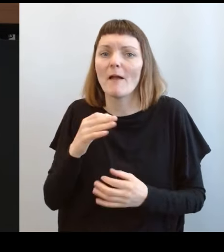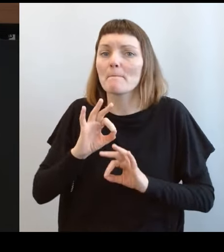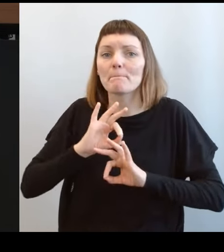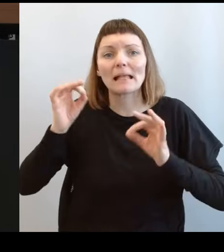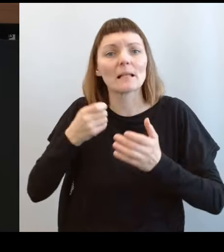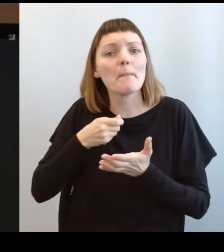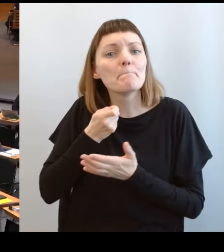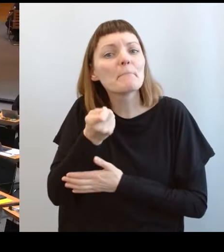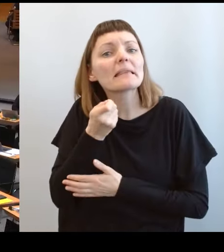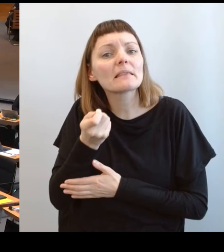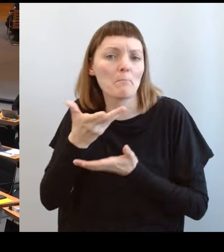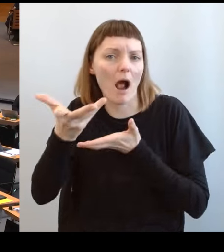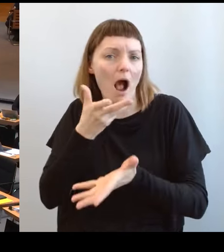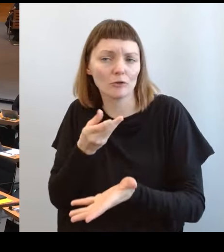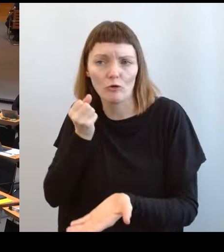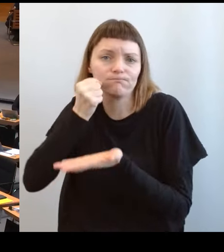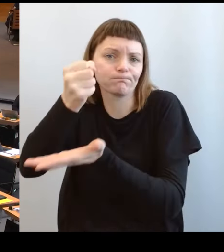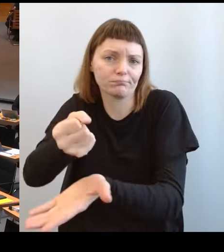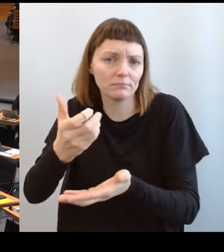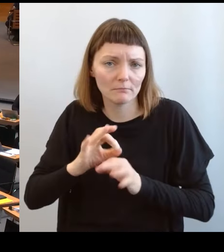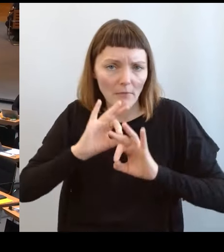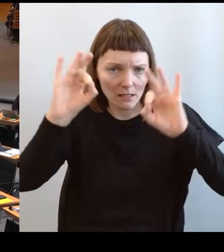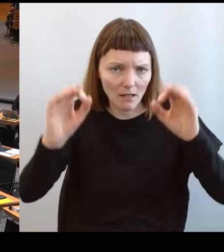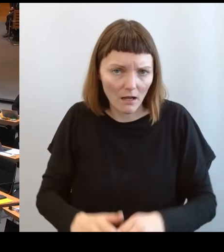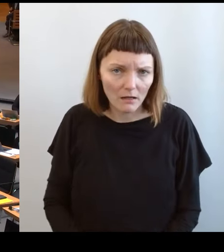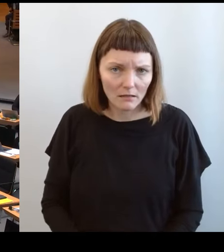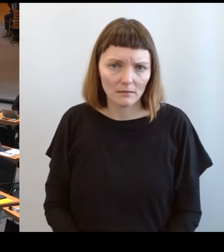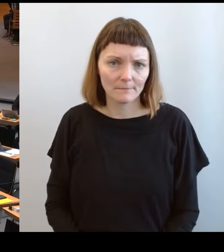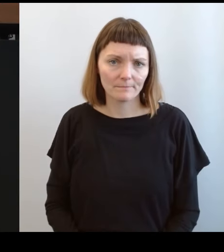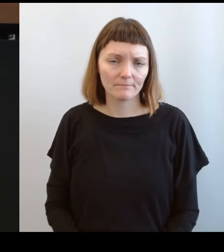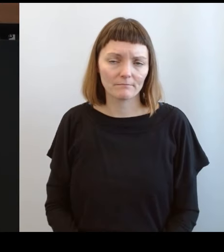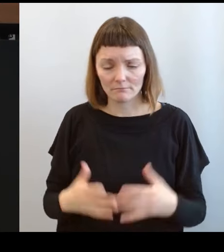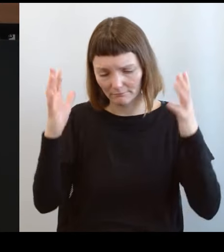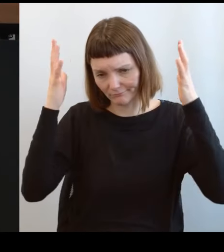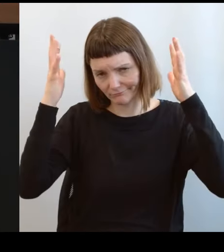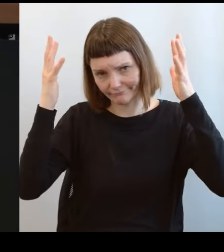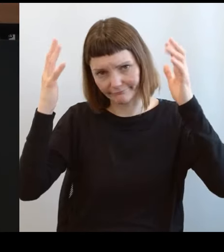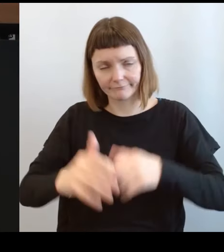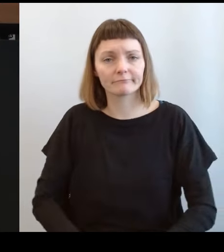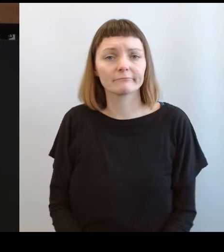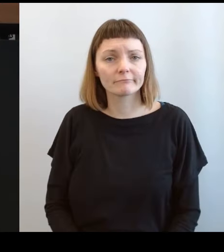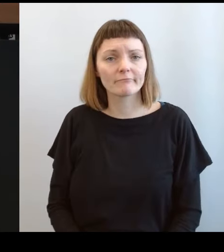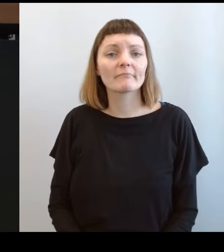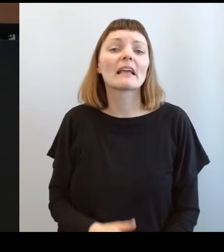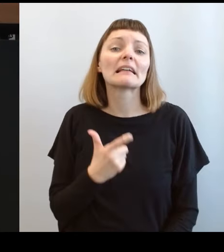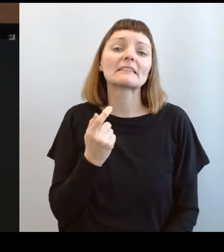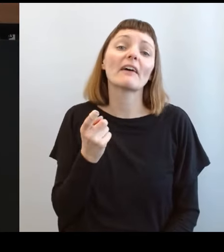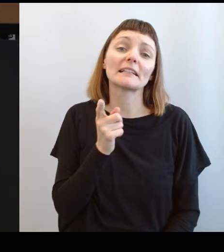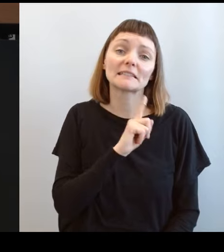Na ja, nicht, 20.000 € pro Bezirk. Wie großzügig, Herr Gäbler. Wundern tut uns das aber schon lange nicht mehr.